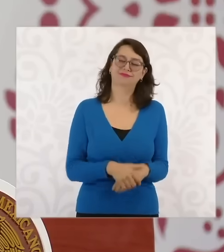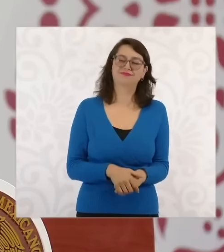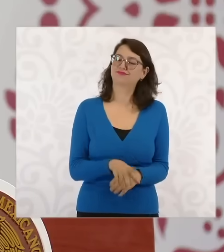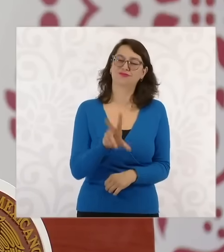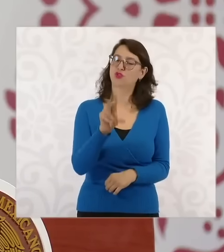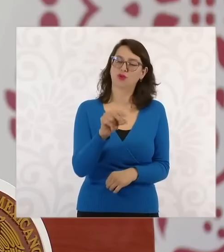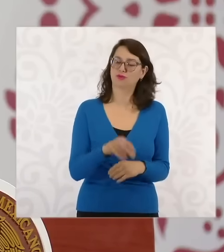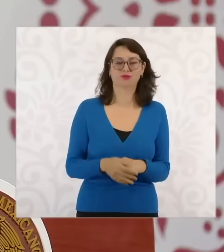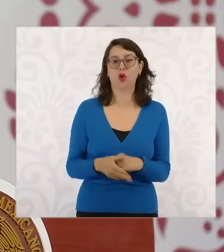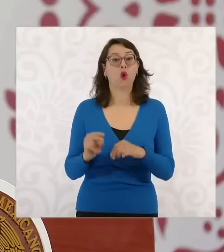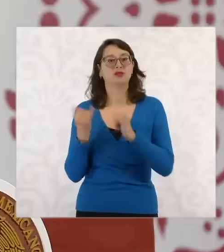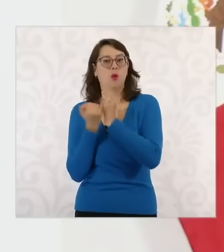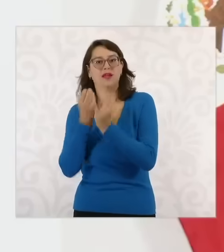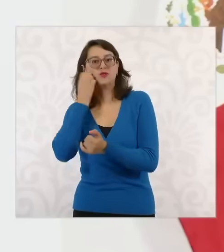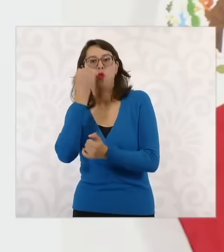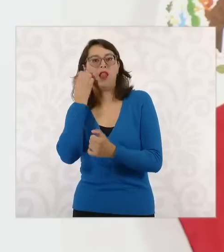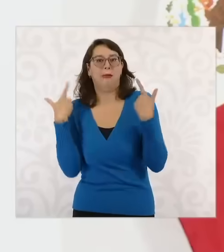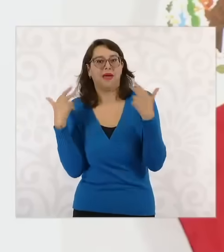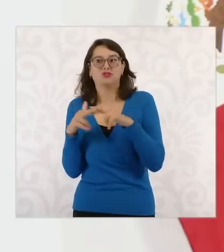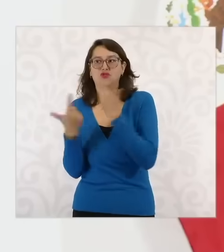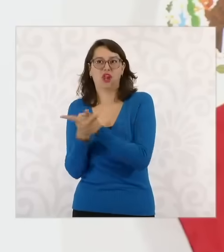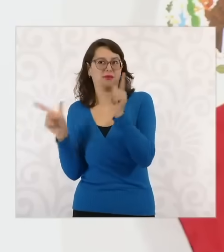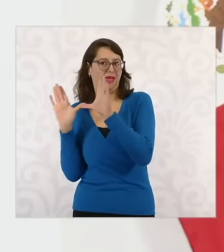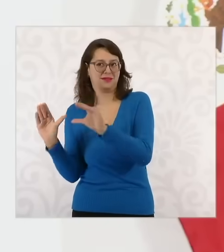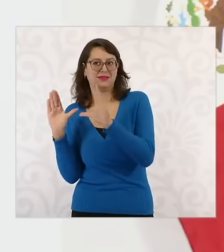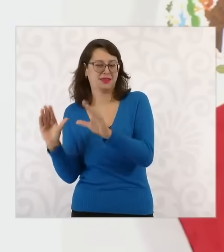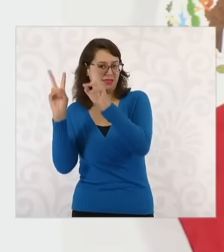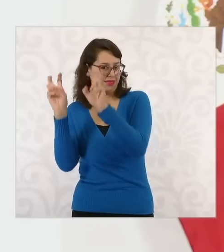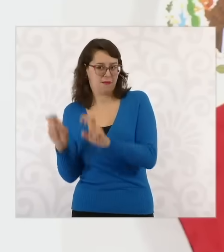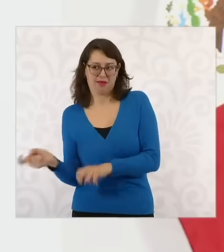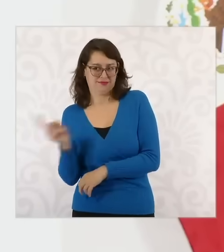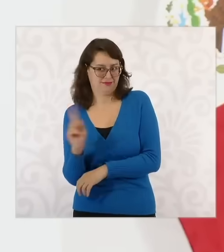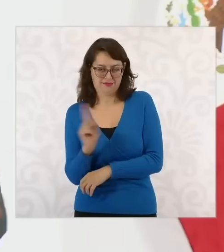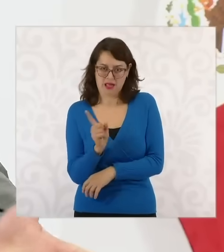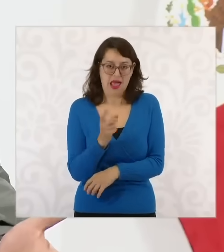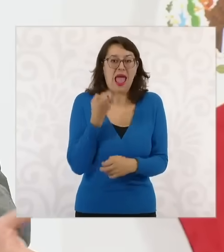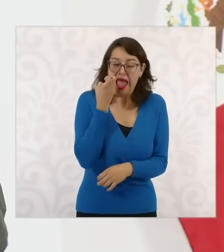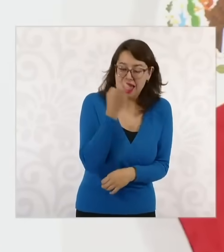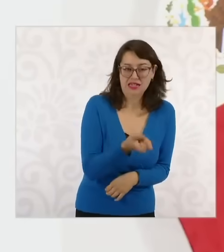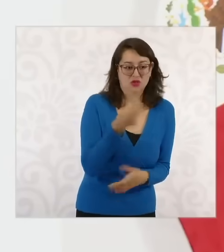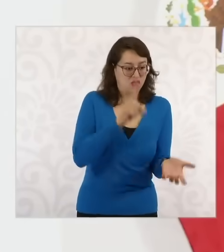como dice, la evidencia que eh que se tratan estas patologías y esa evidencia es la que nos aporta la